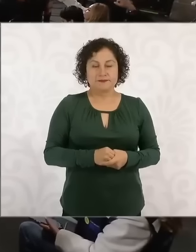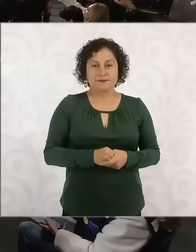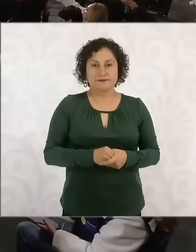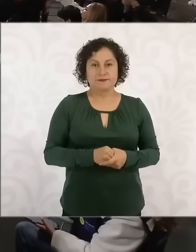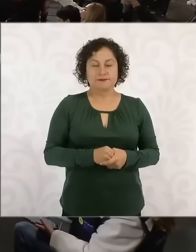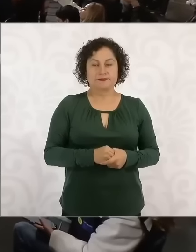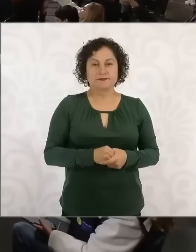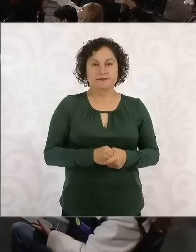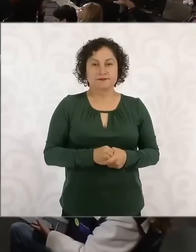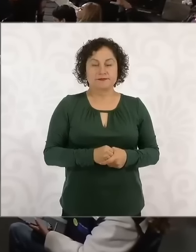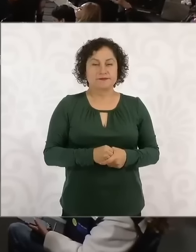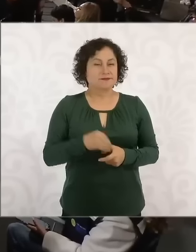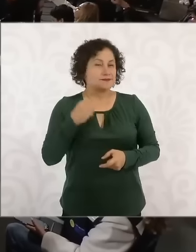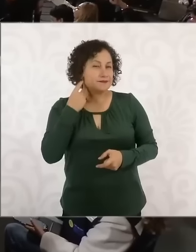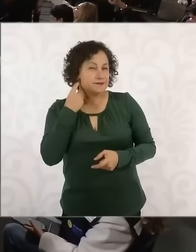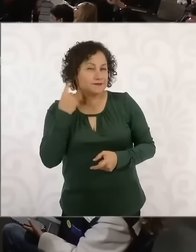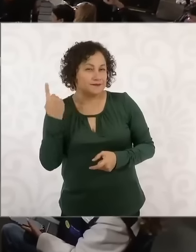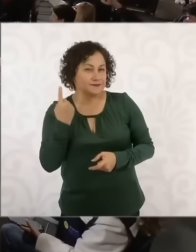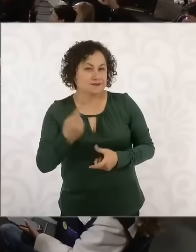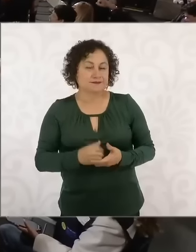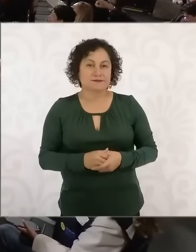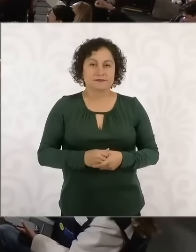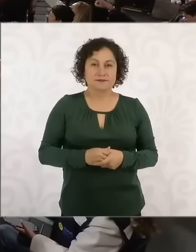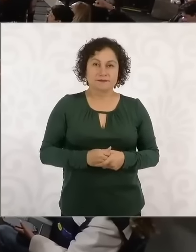Eu,